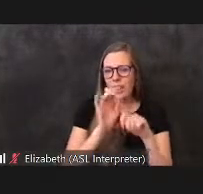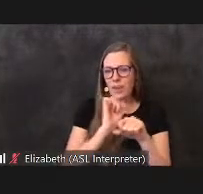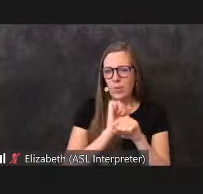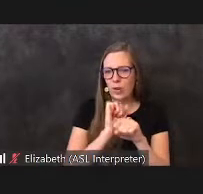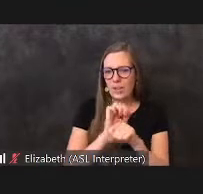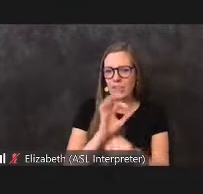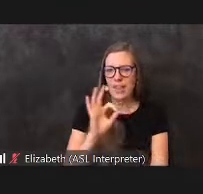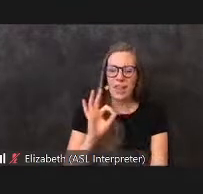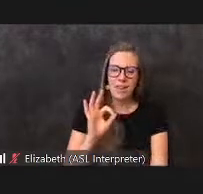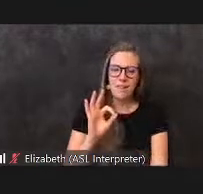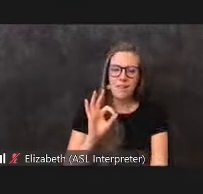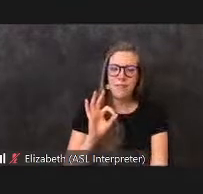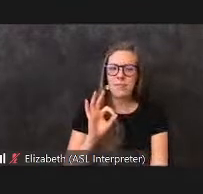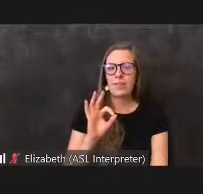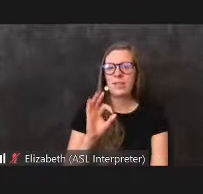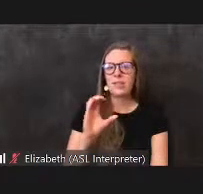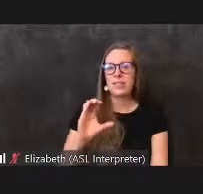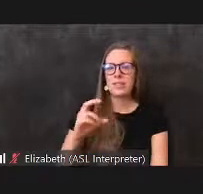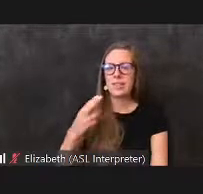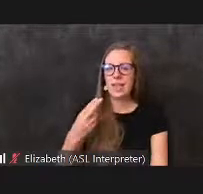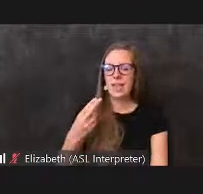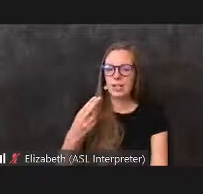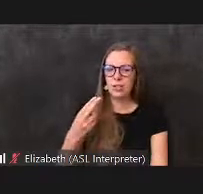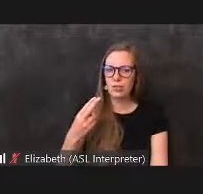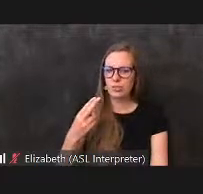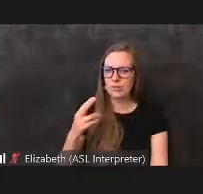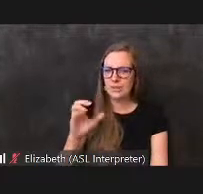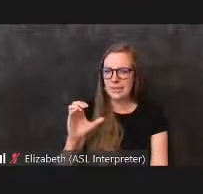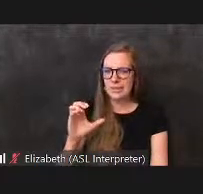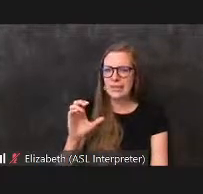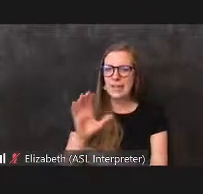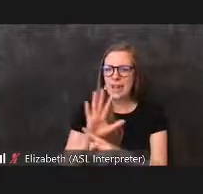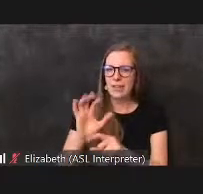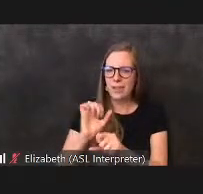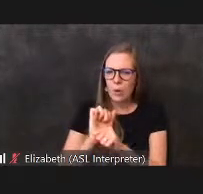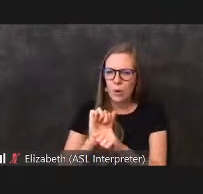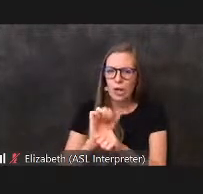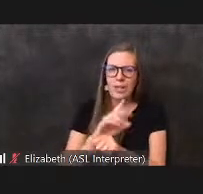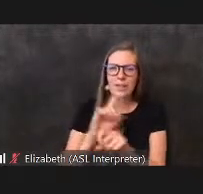esos socios y aliados que oasis y hospitales. Todas esas personas que están fuera y que